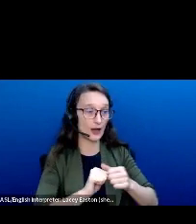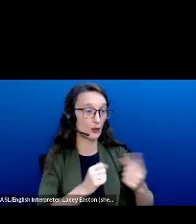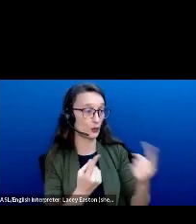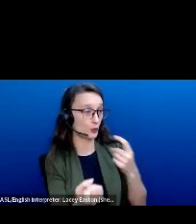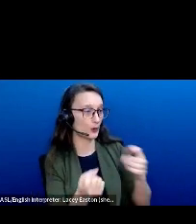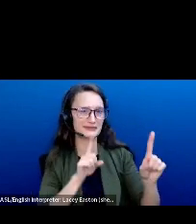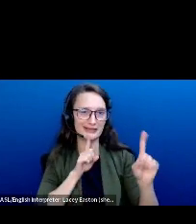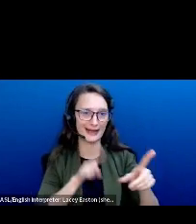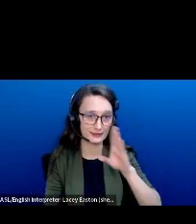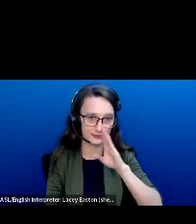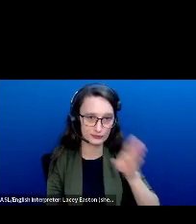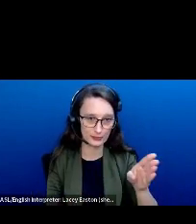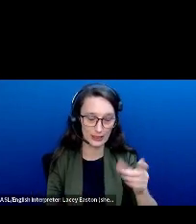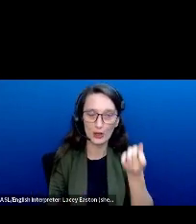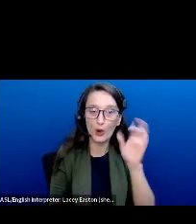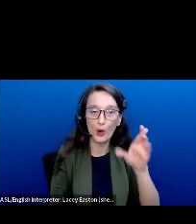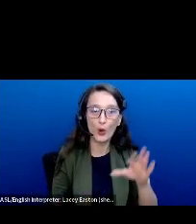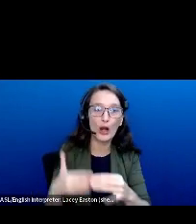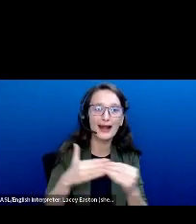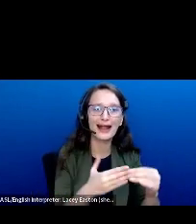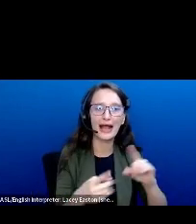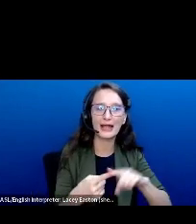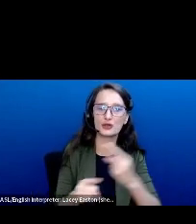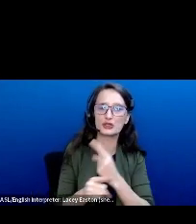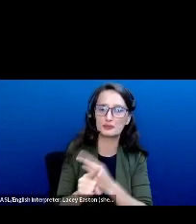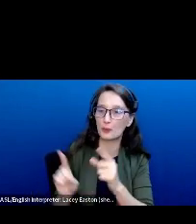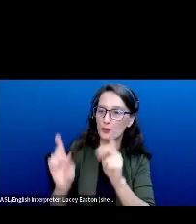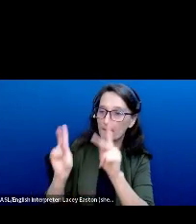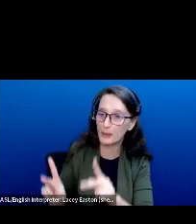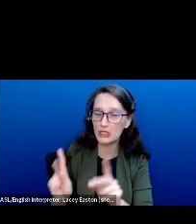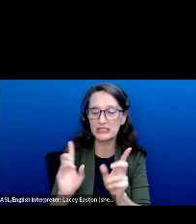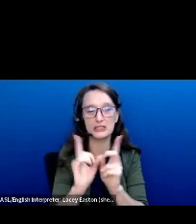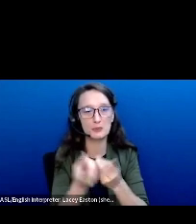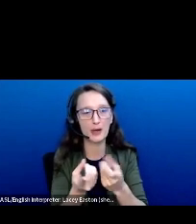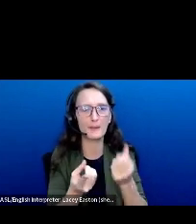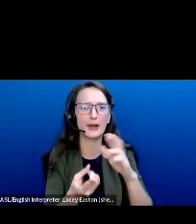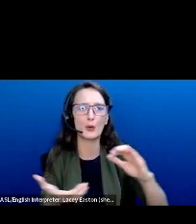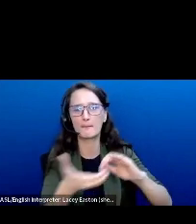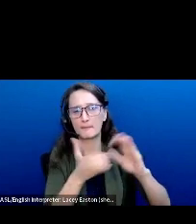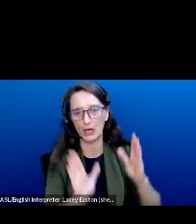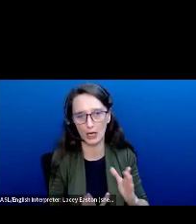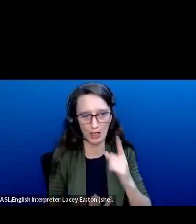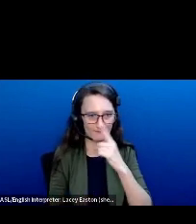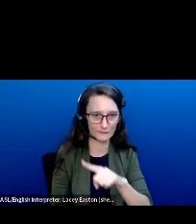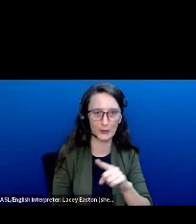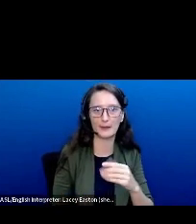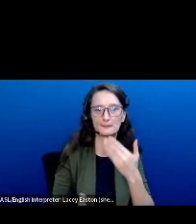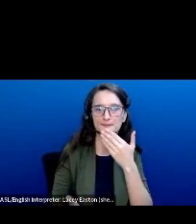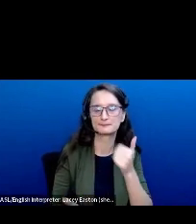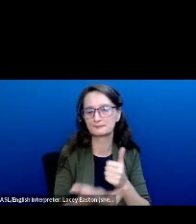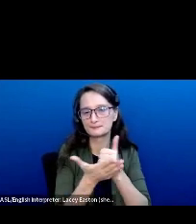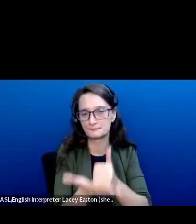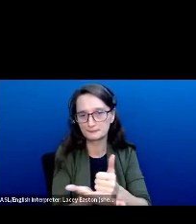guiándola hacia la persona adecuada, el departamento o los socios educativos. Esto garantiza